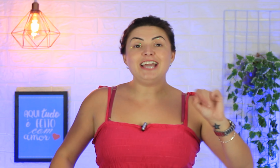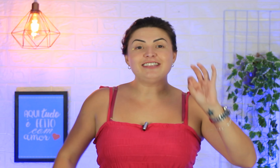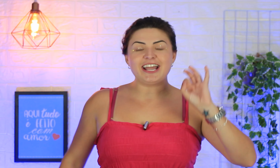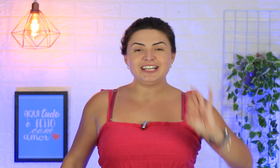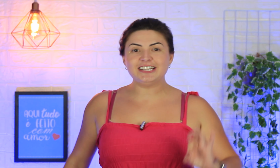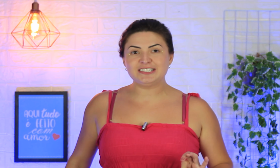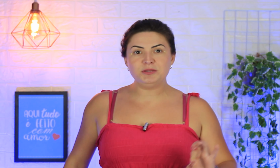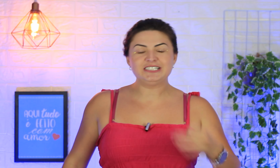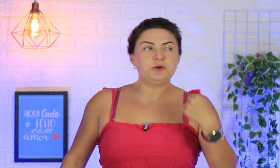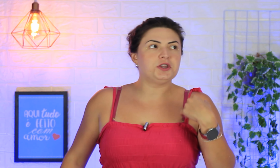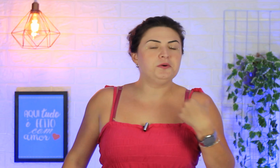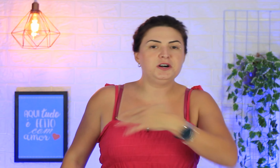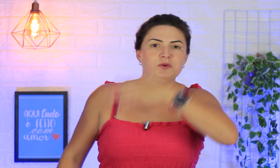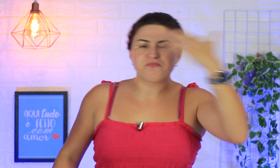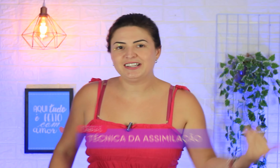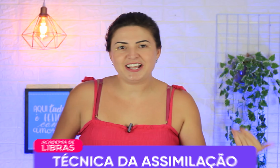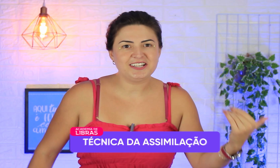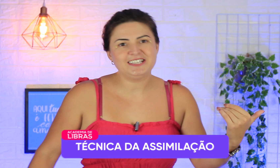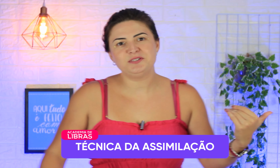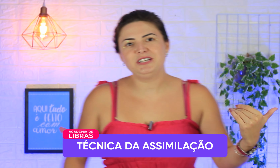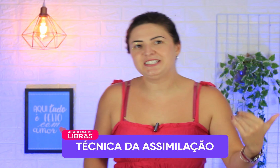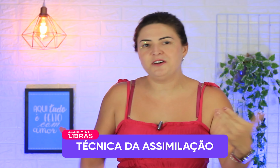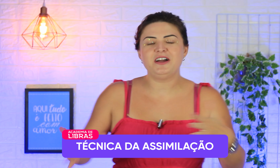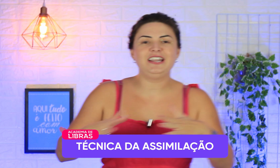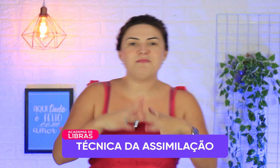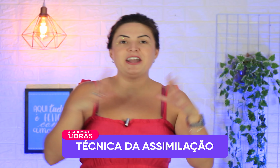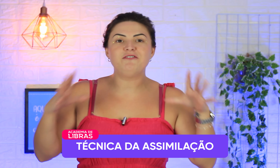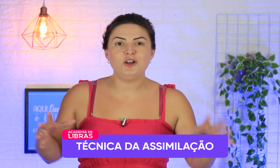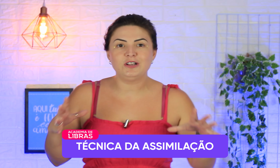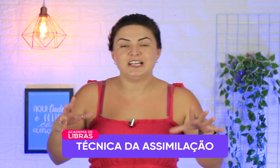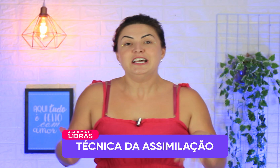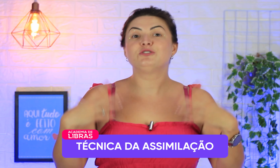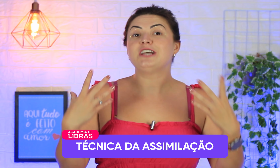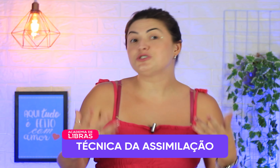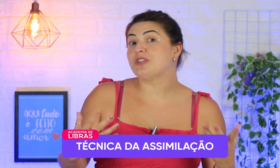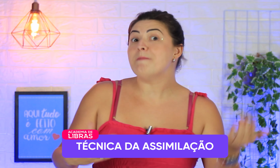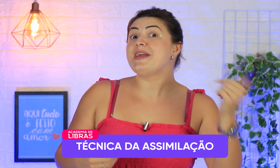aqui a técnica da assimilação que eu amo a técnica da assimilação Ela é maravilhosa que nos ajuda a